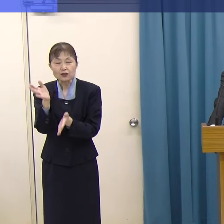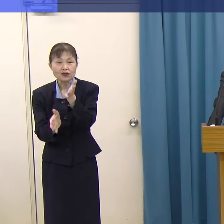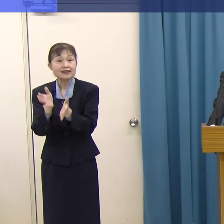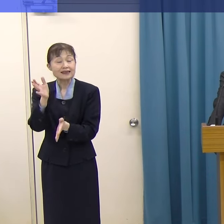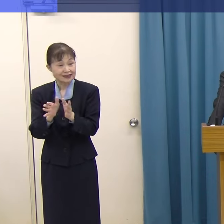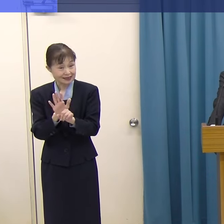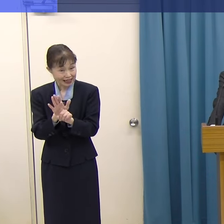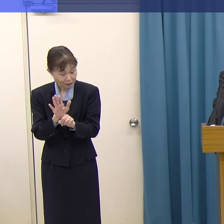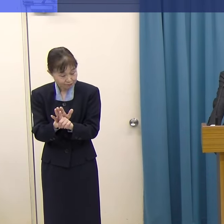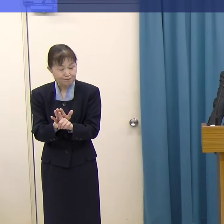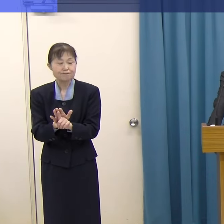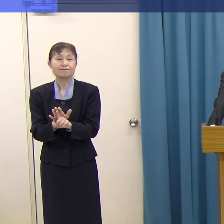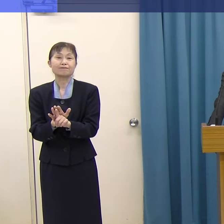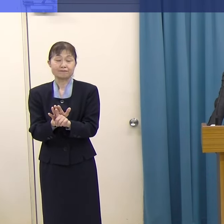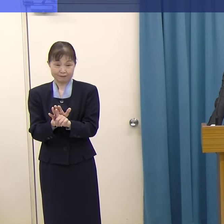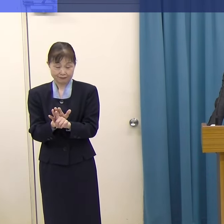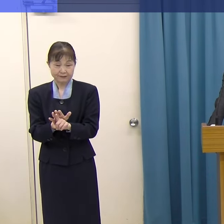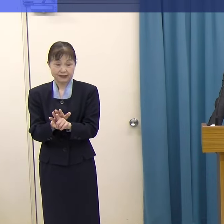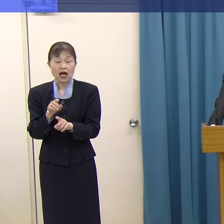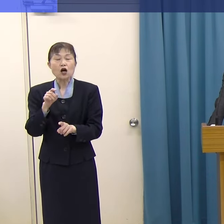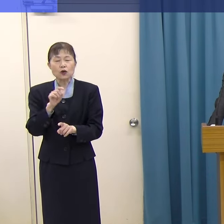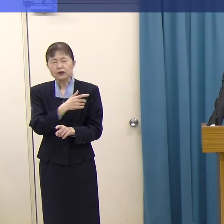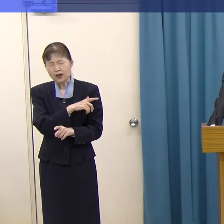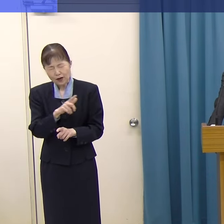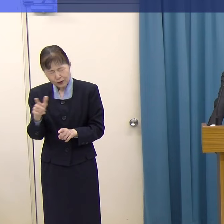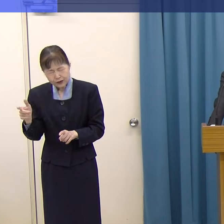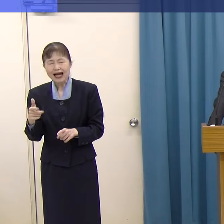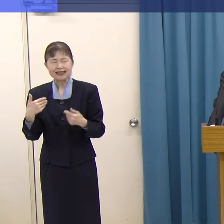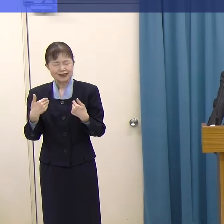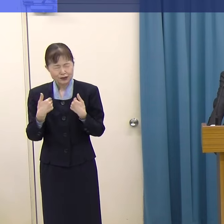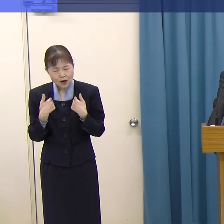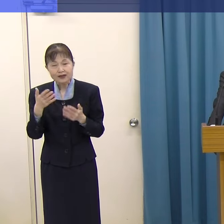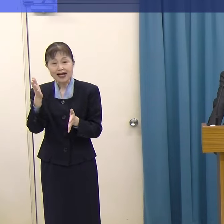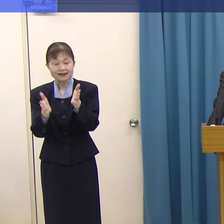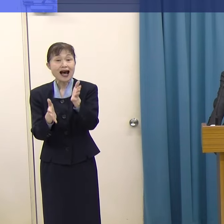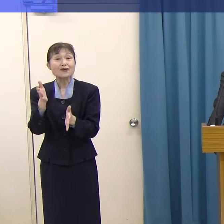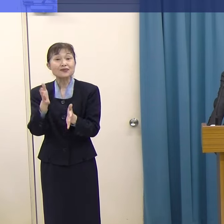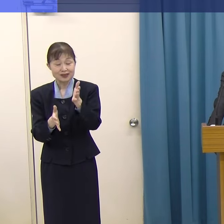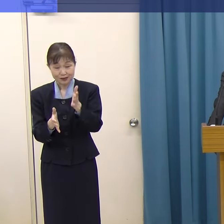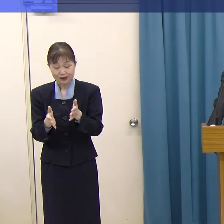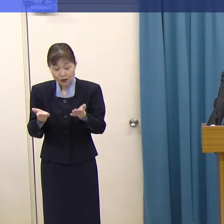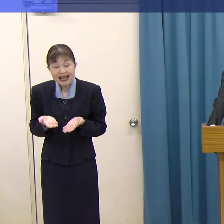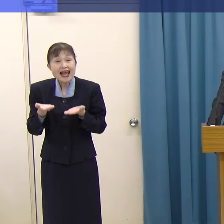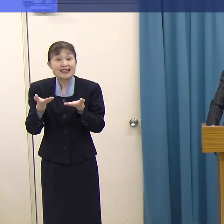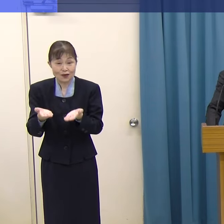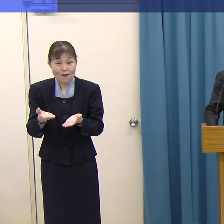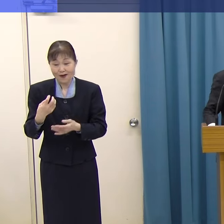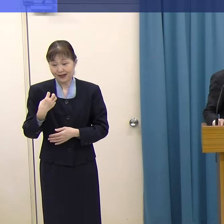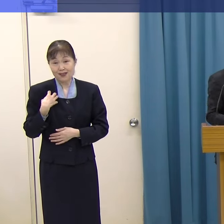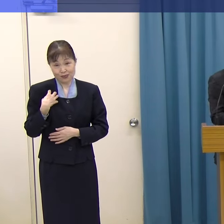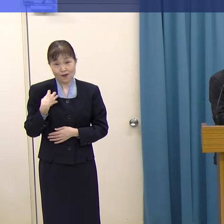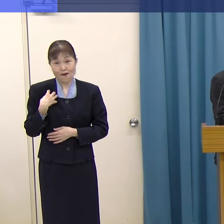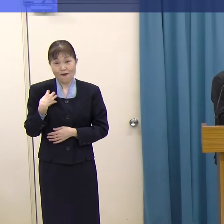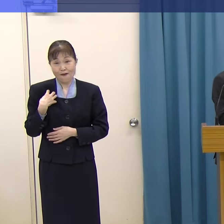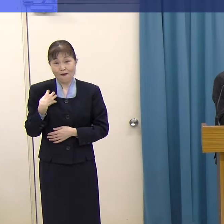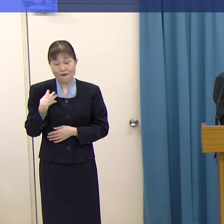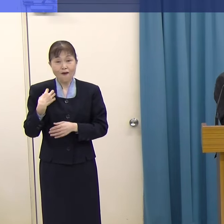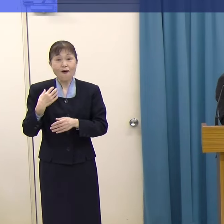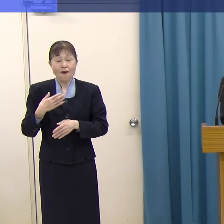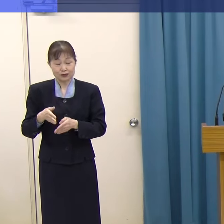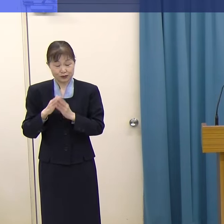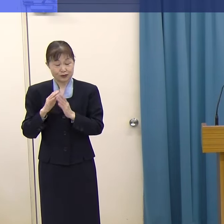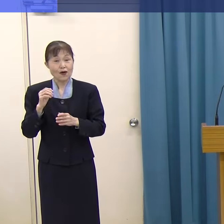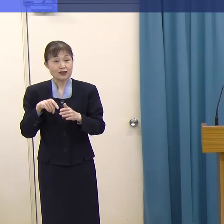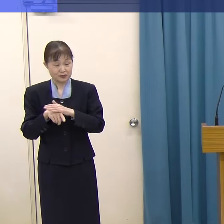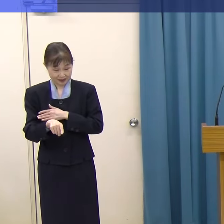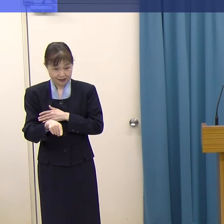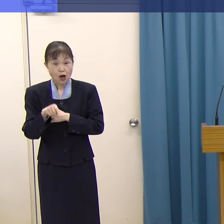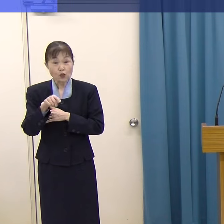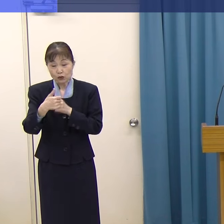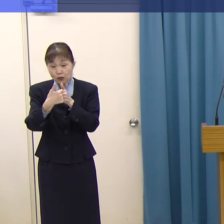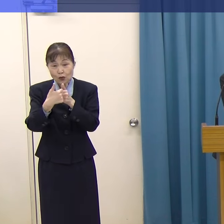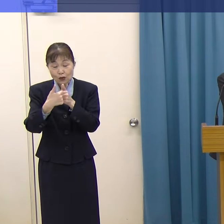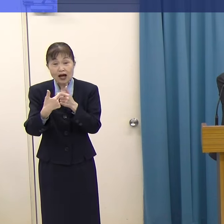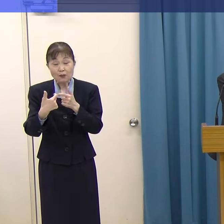サイクリングツアーを作るために必要なサービスを、このコンシェルジュが提供します。相談については、無料で行います。